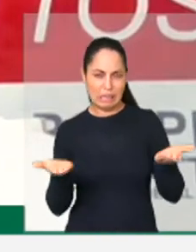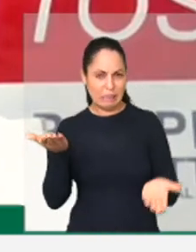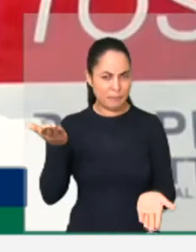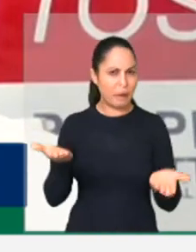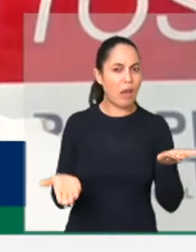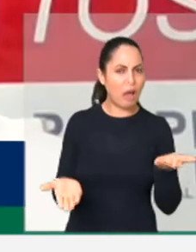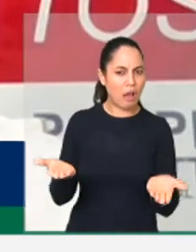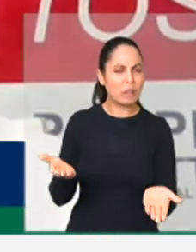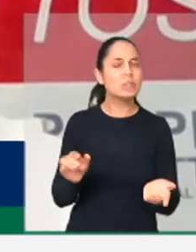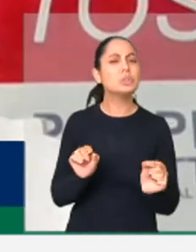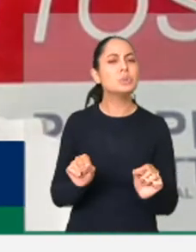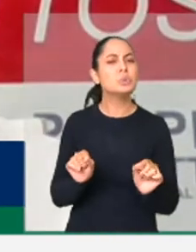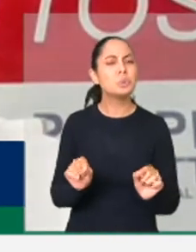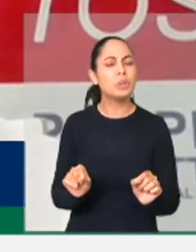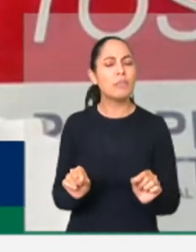DIZ RESPEITO AO SEU ESTOQUE DE